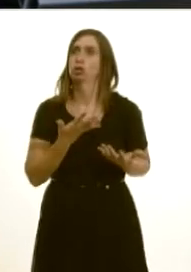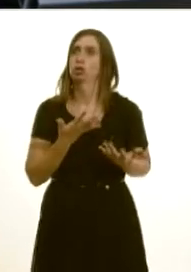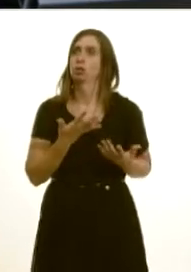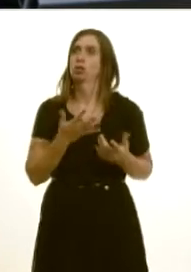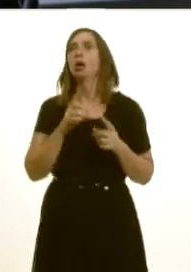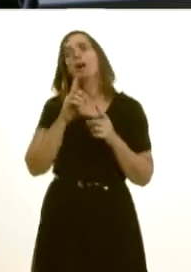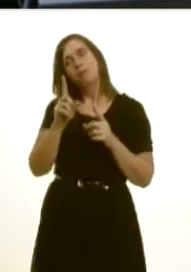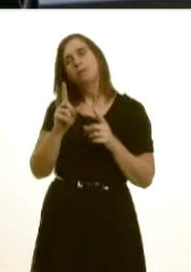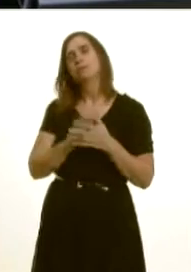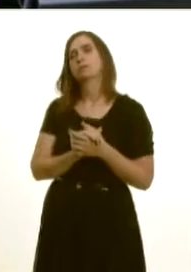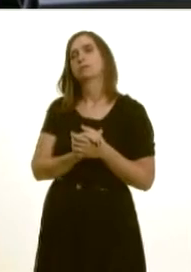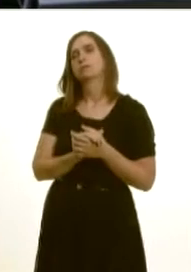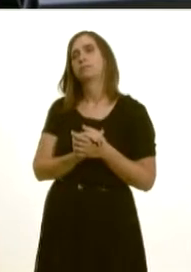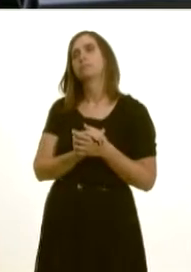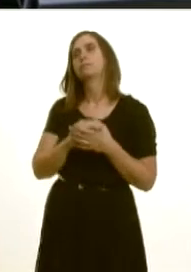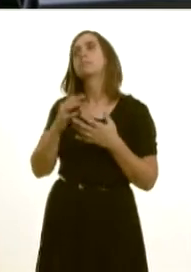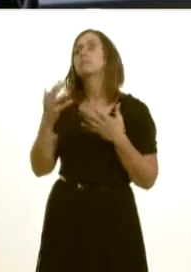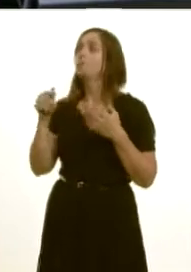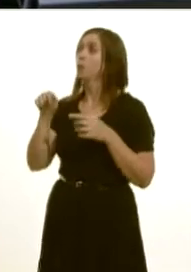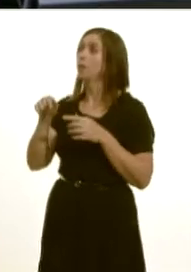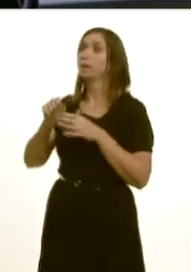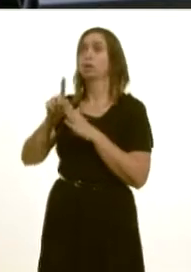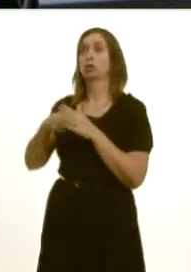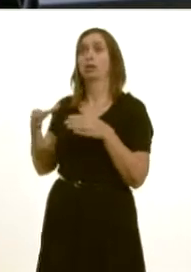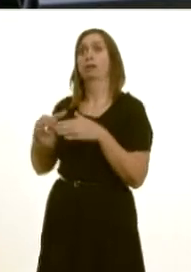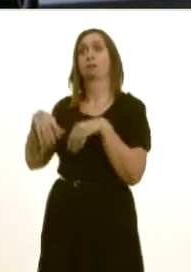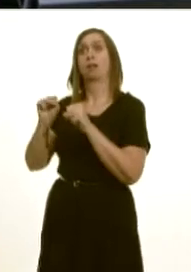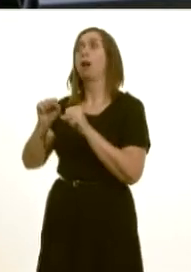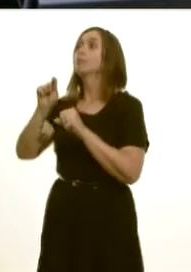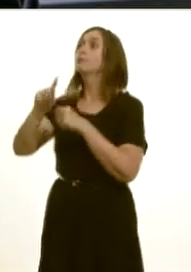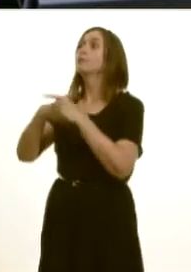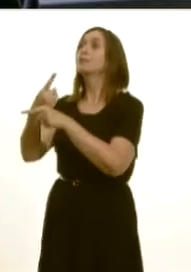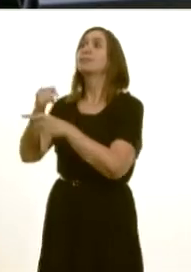cynllun rwyf wedi sôn amdano yn dechrau ym mis Medi’r flwyddyn nesaf, bydd yn rhoi